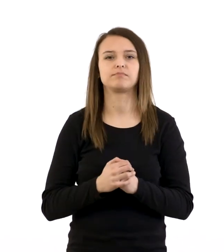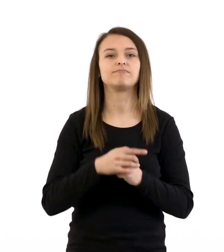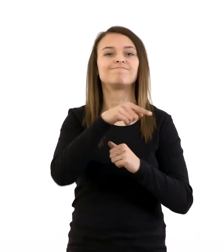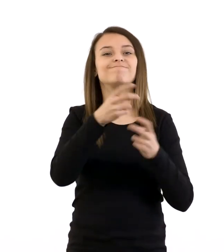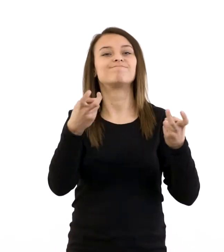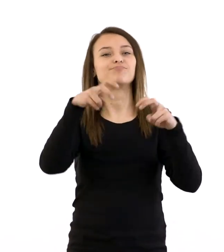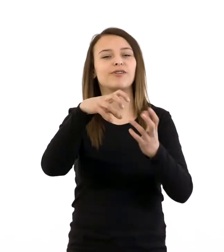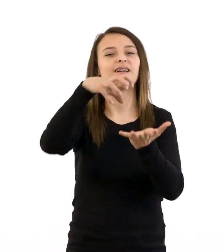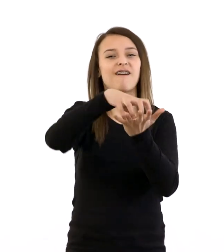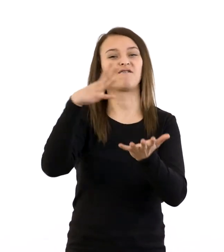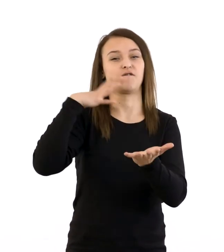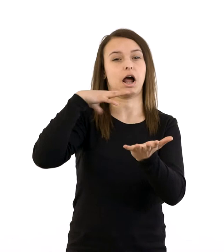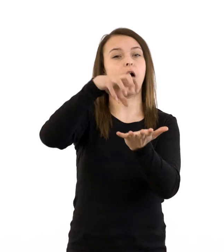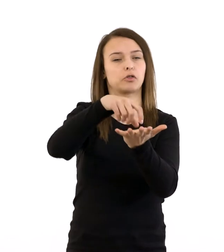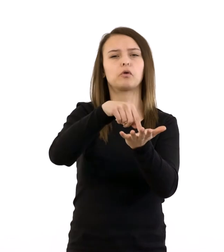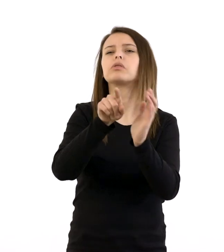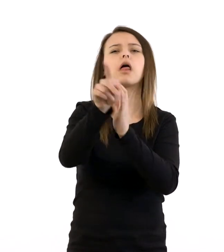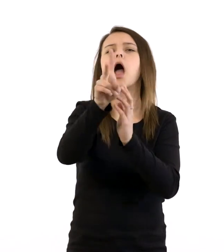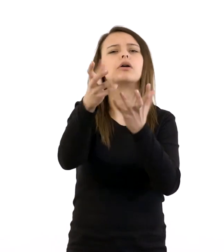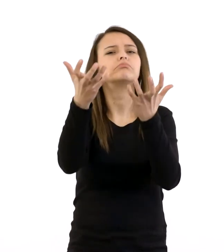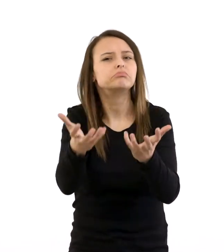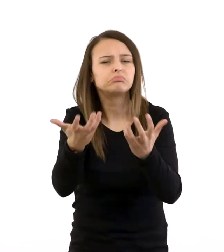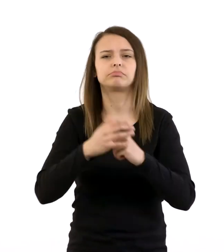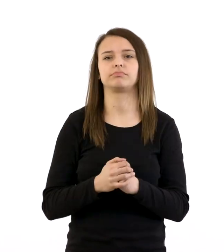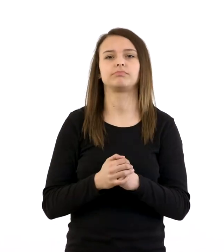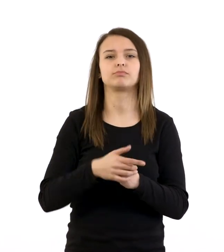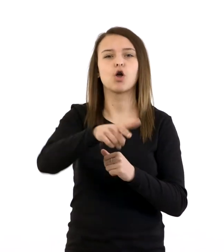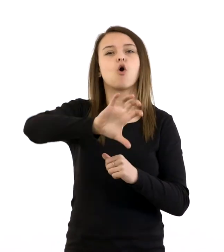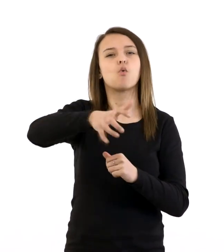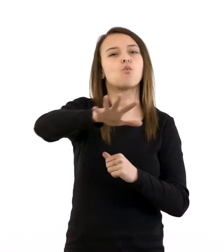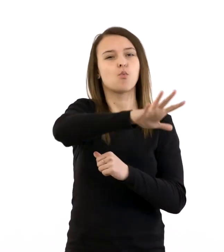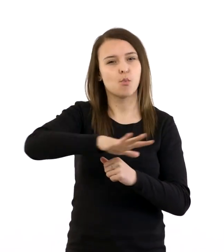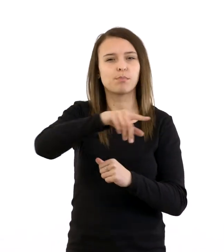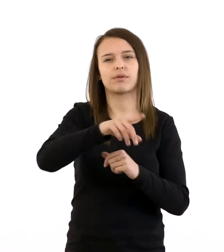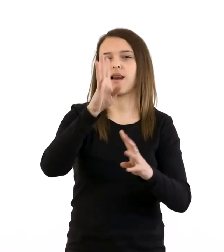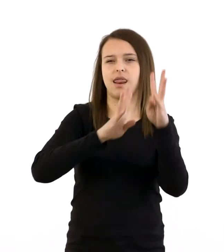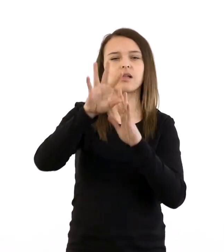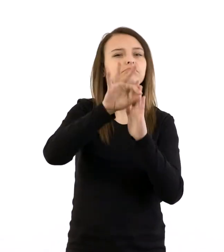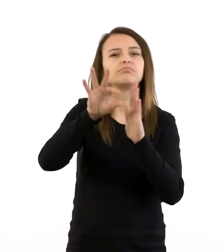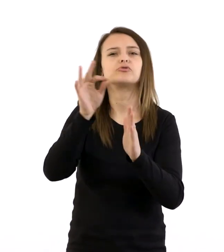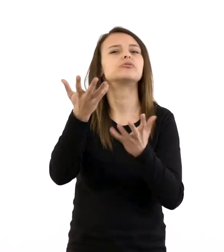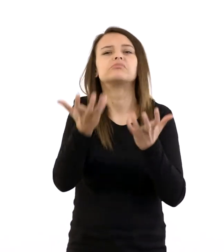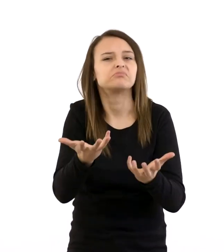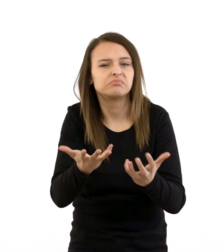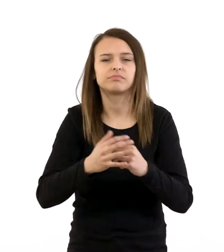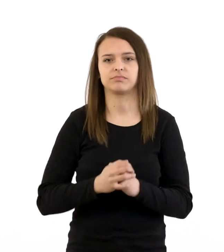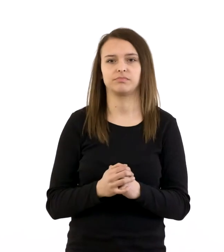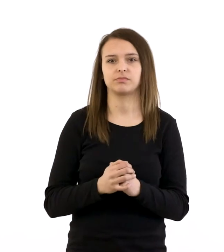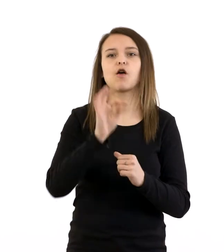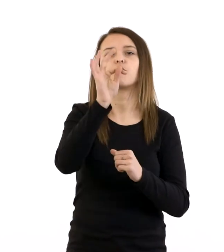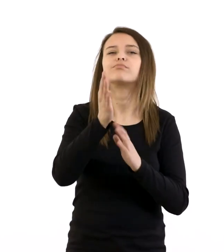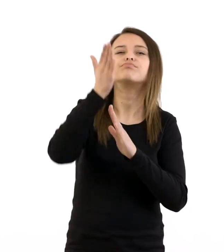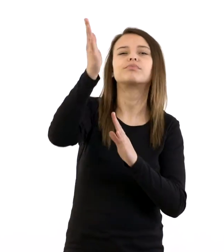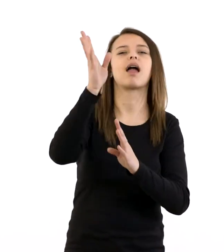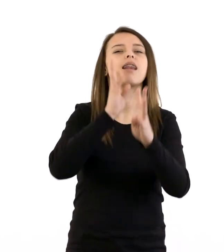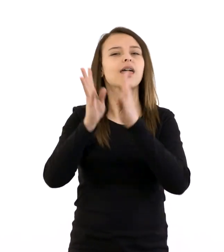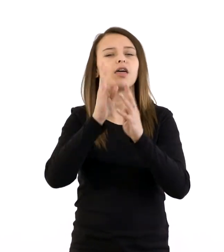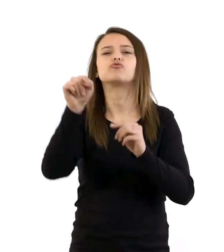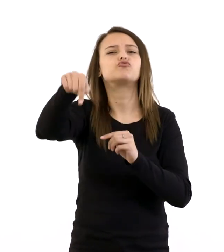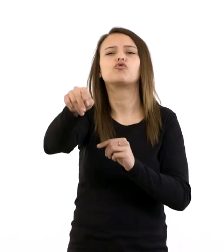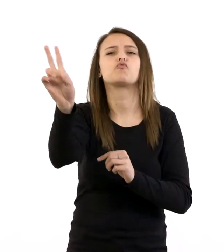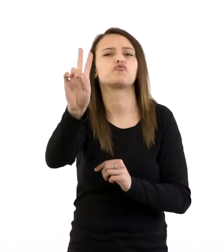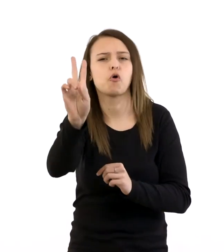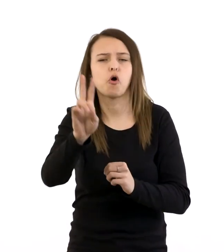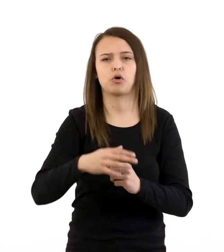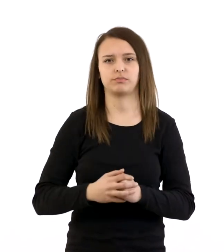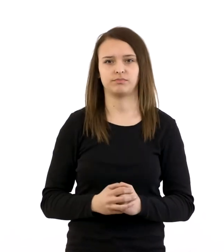dla kogo chcesz tworzyć wartość? jakie grupy klientów możesz wyróżnić? kim jest Twój potencjalny klient?